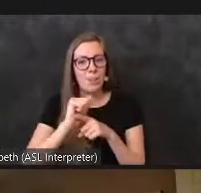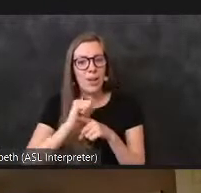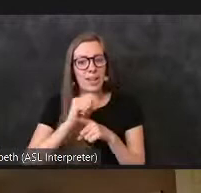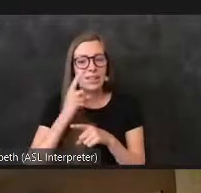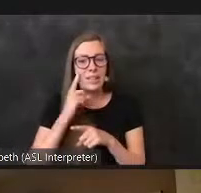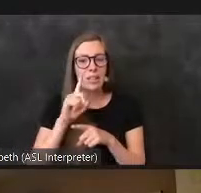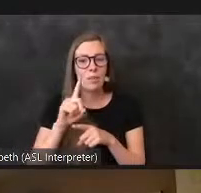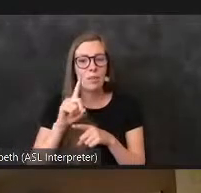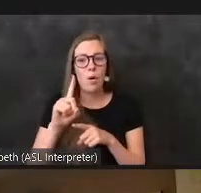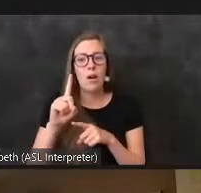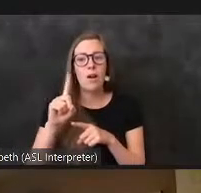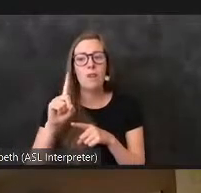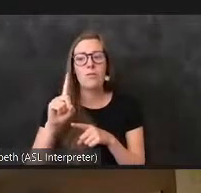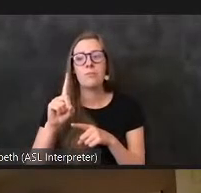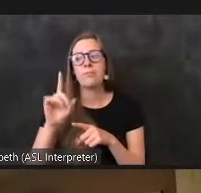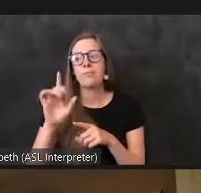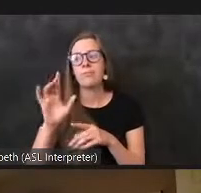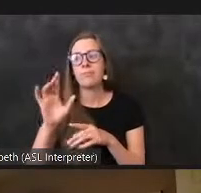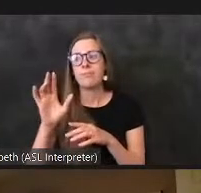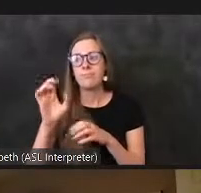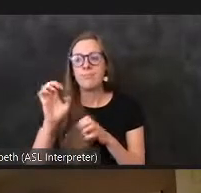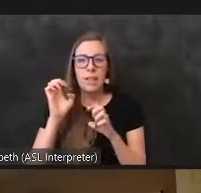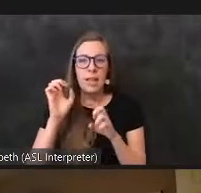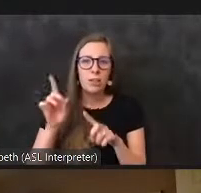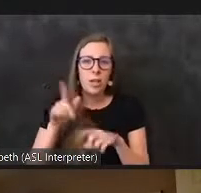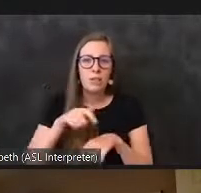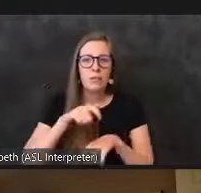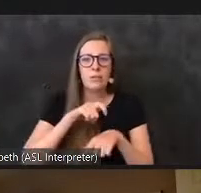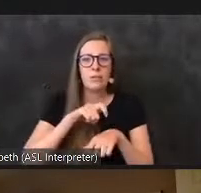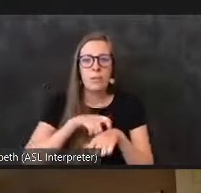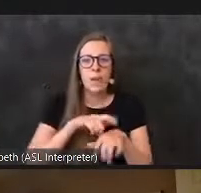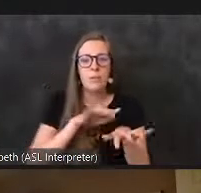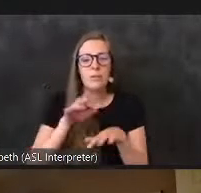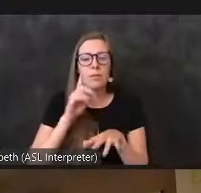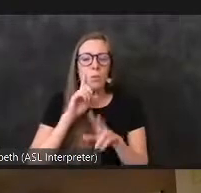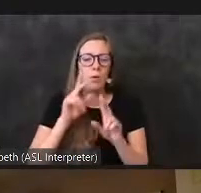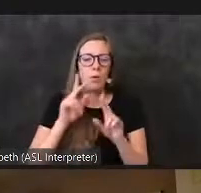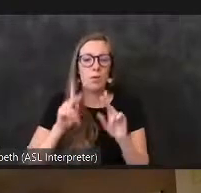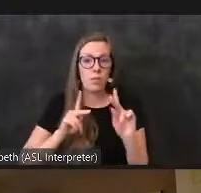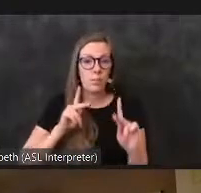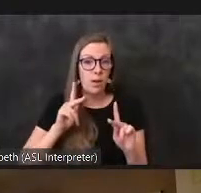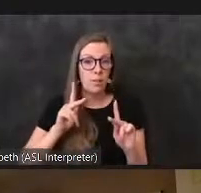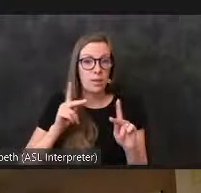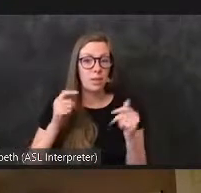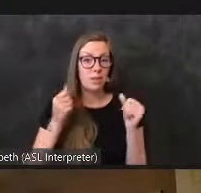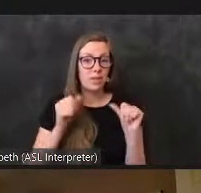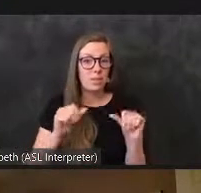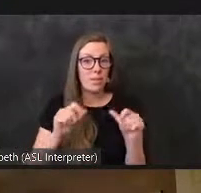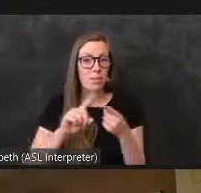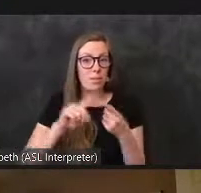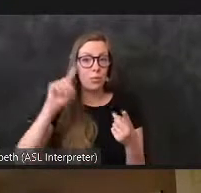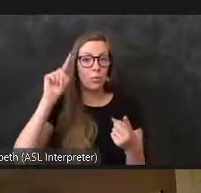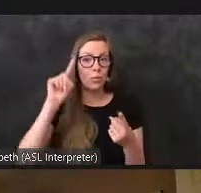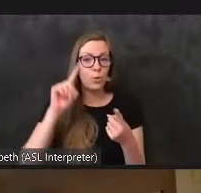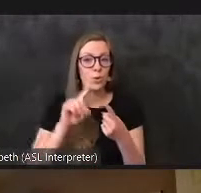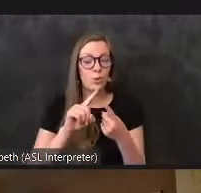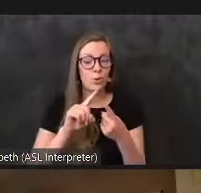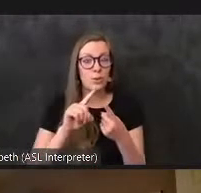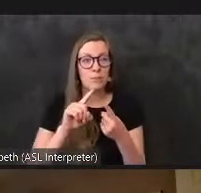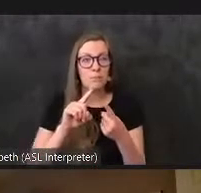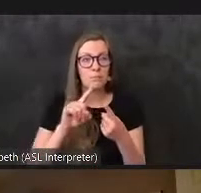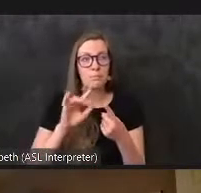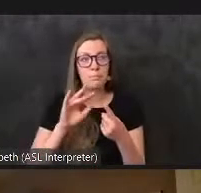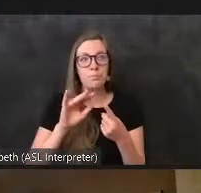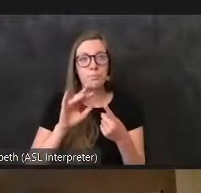para prescribir, para educación y entrenamiento del público a una atento a a